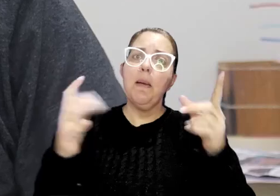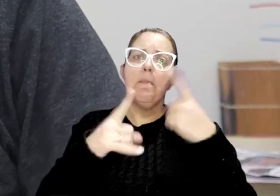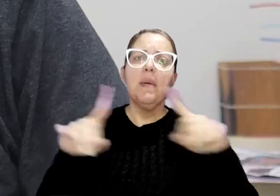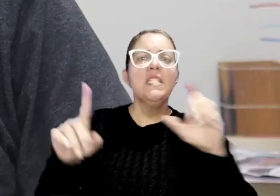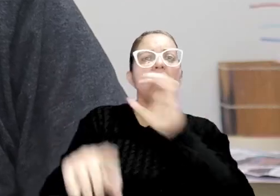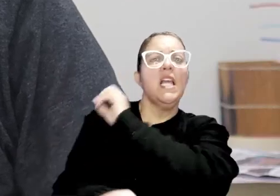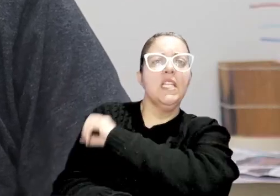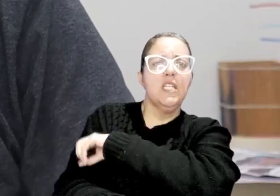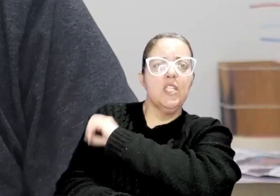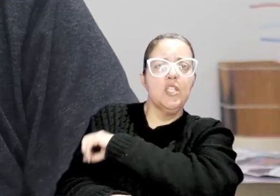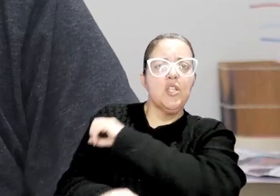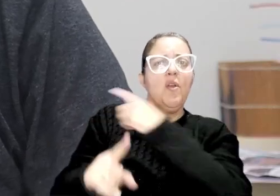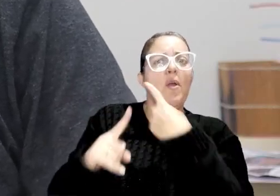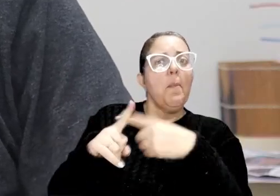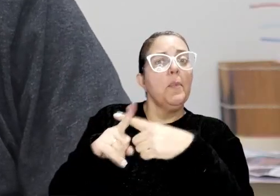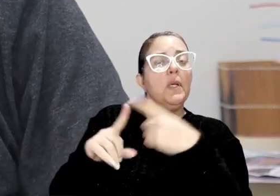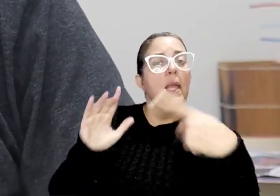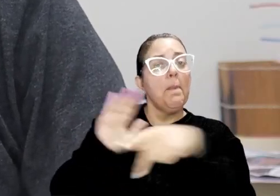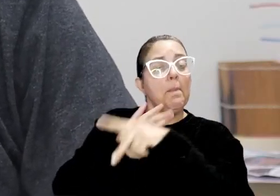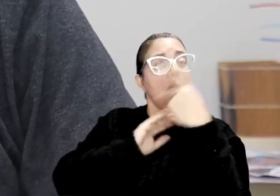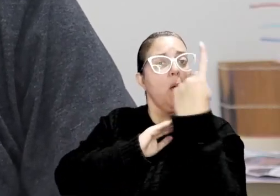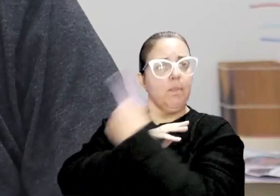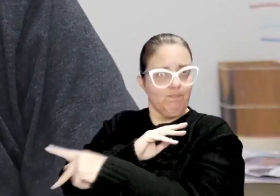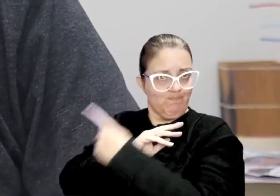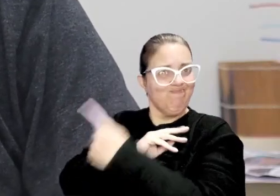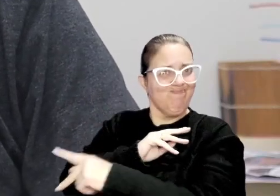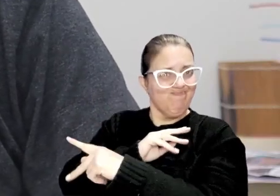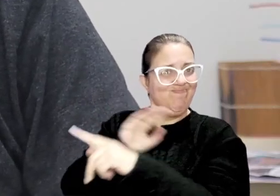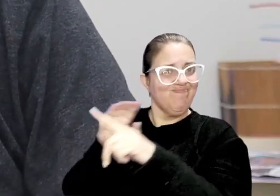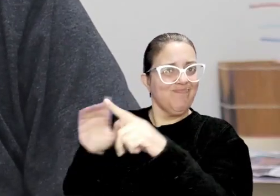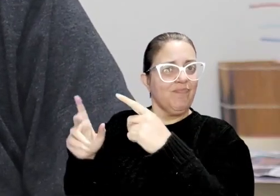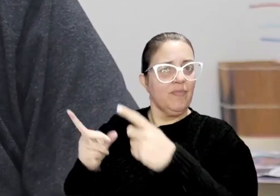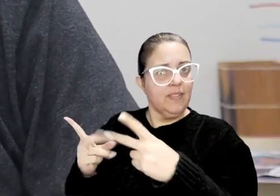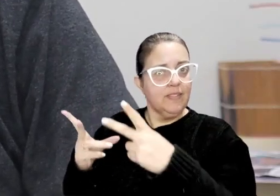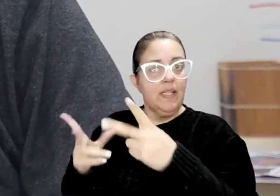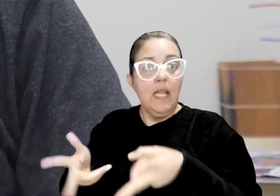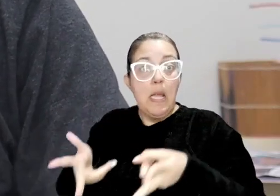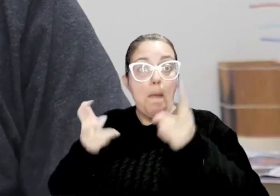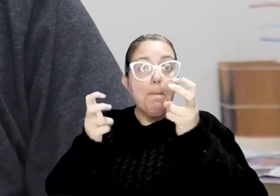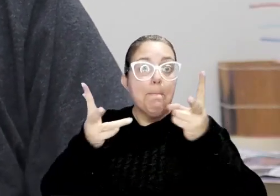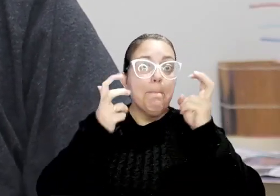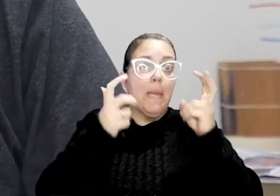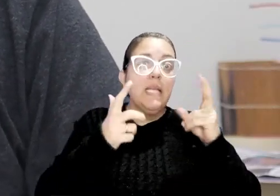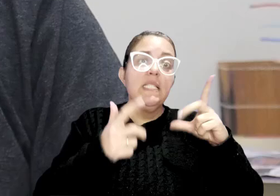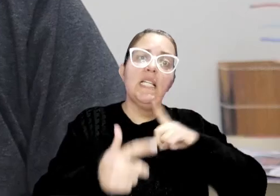enxergar que existe vida no território as pessoas não vivem só só dentro de casa comprando alimento